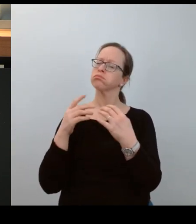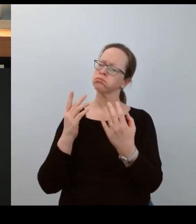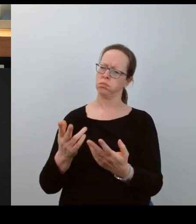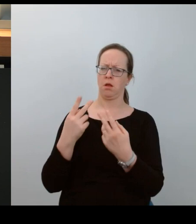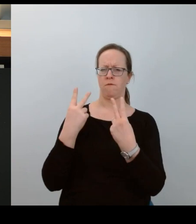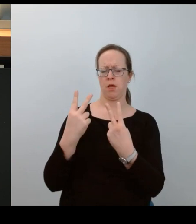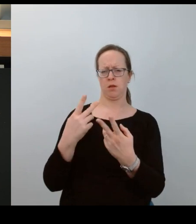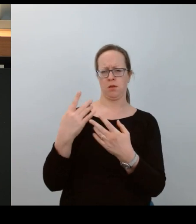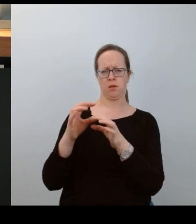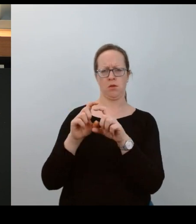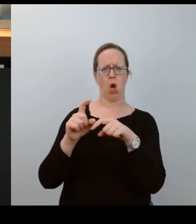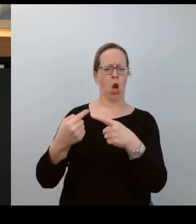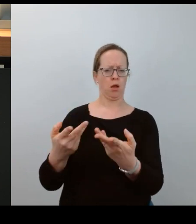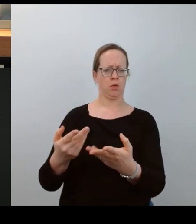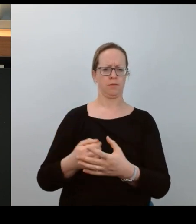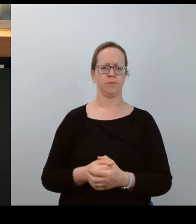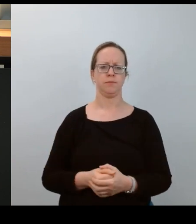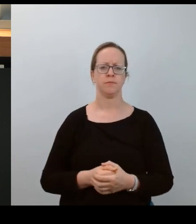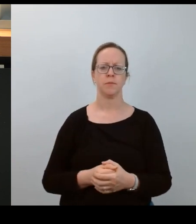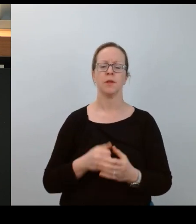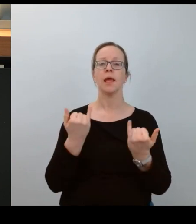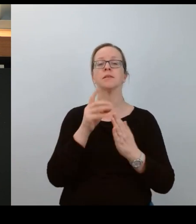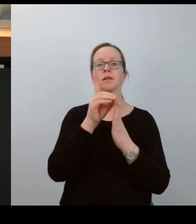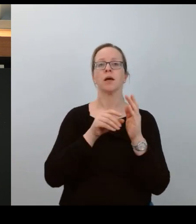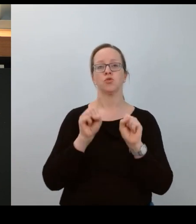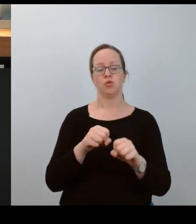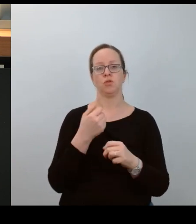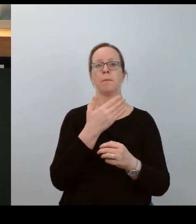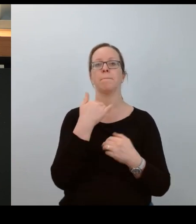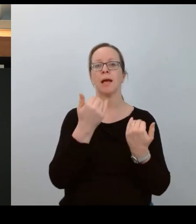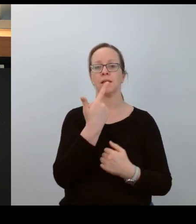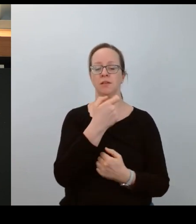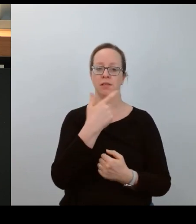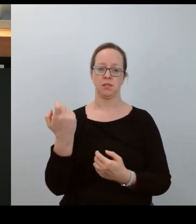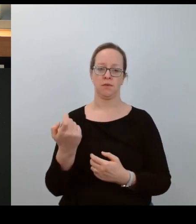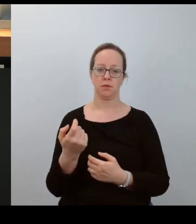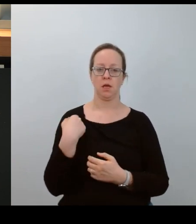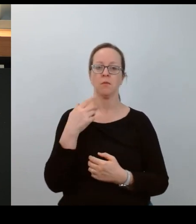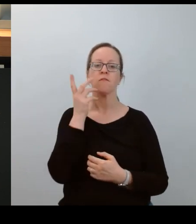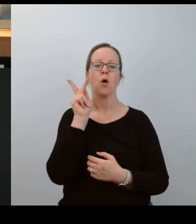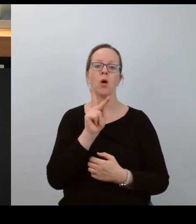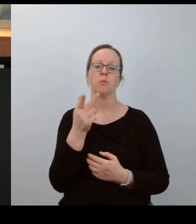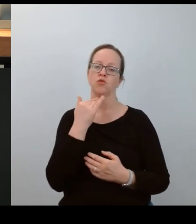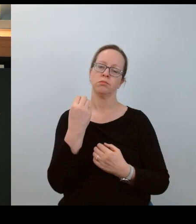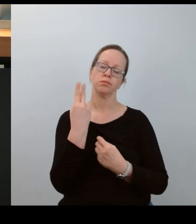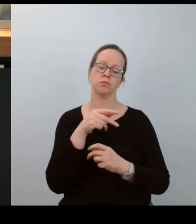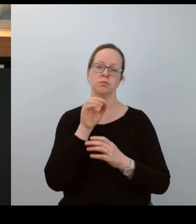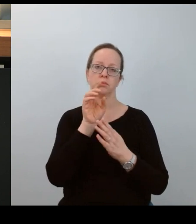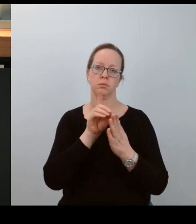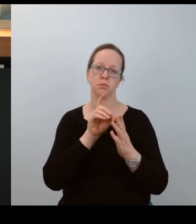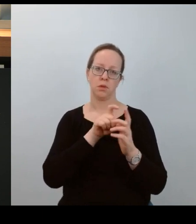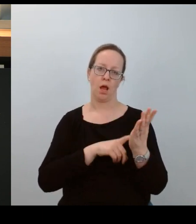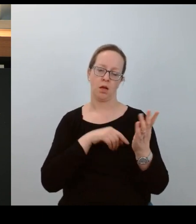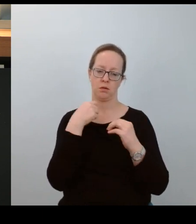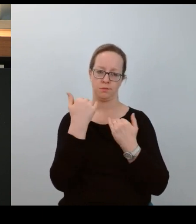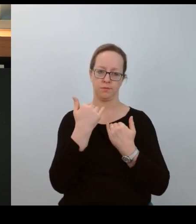gehörten aus bekannten Gründen plötzlich für viele für uns zum Alltag. In Zusammenarbeit mit den Anbietern konnten die diverse